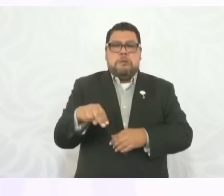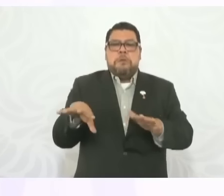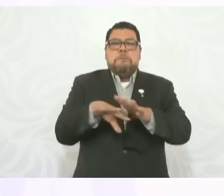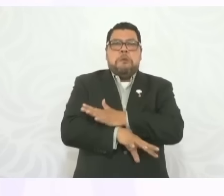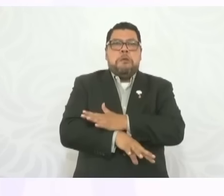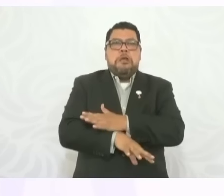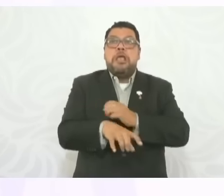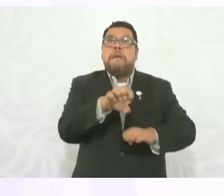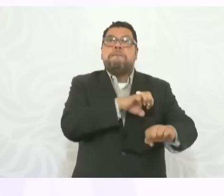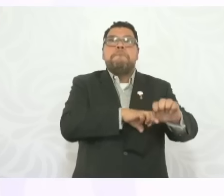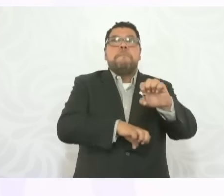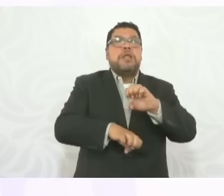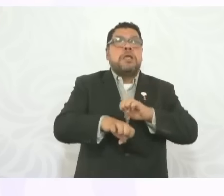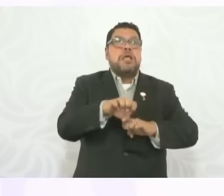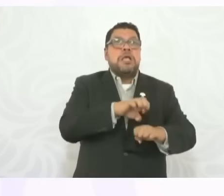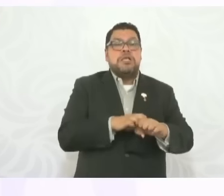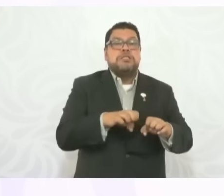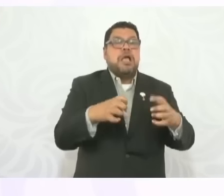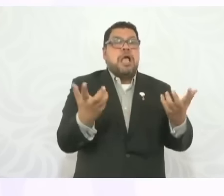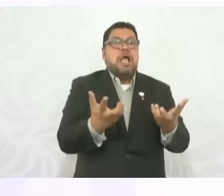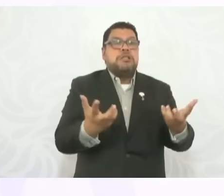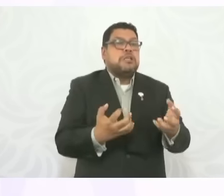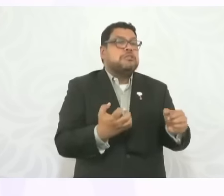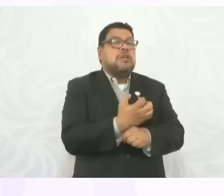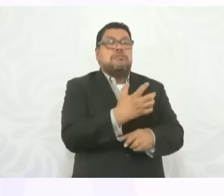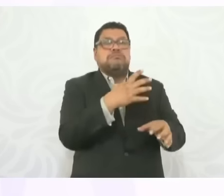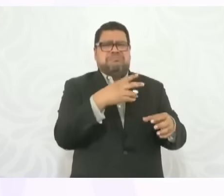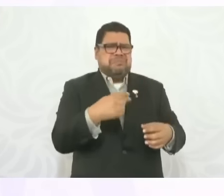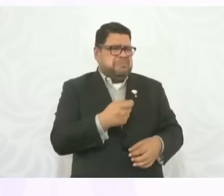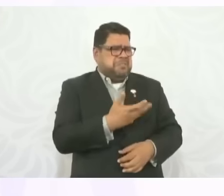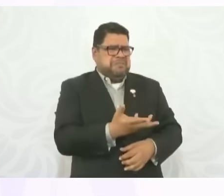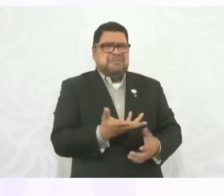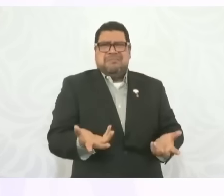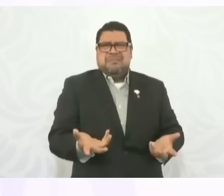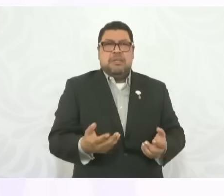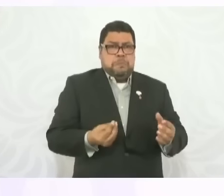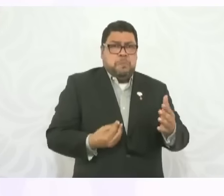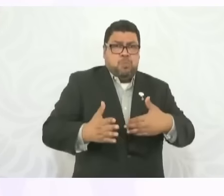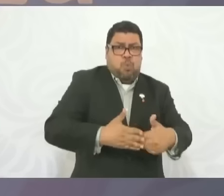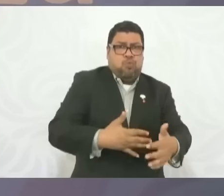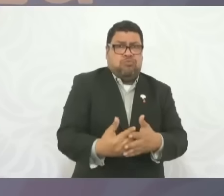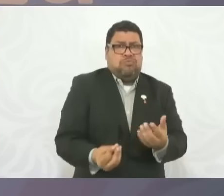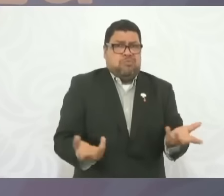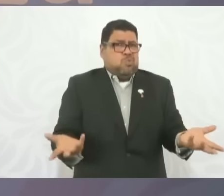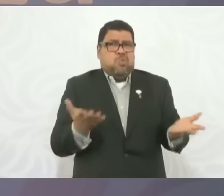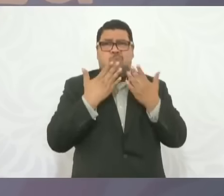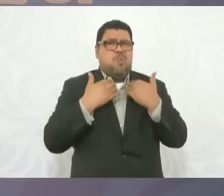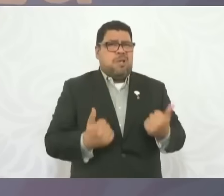ser empresa productiva del Estado. Se habló de modernización mientras se debilitaba la industria